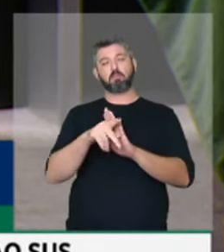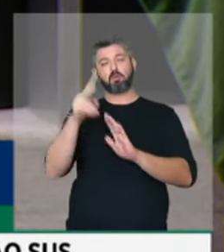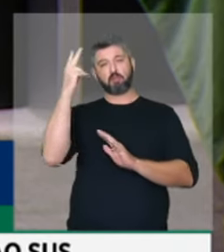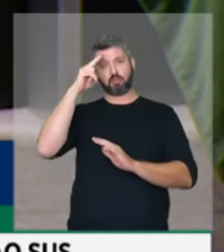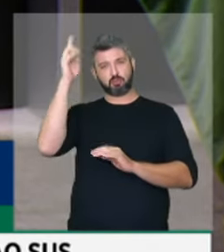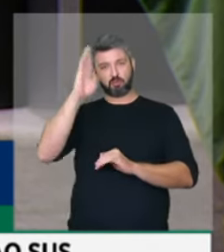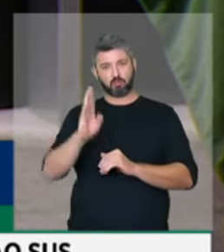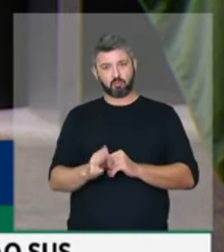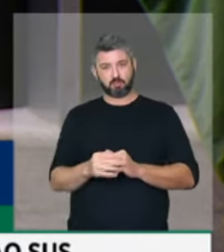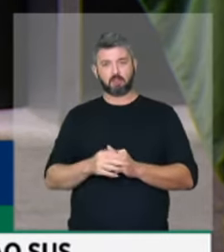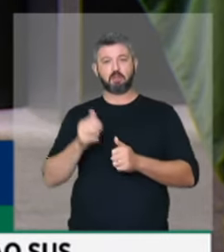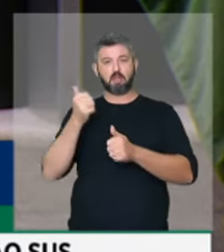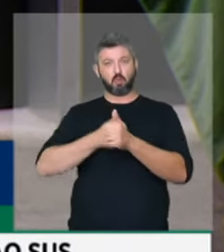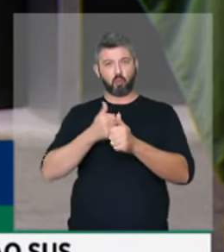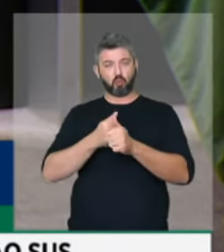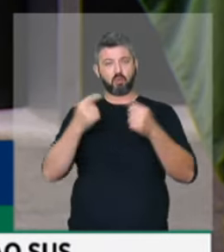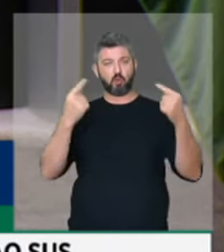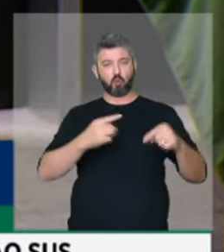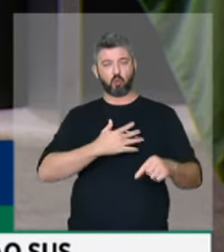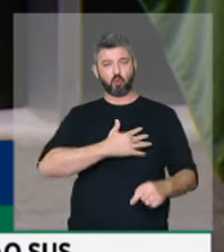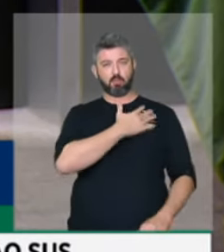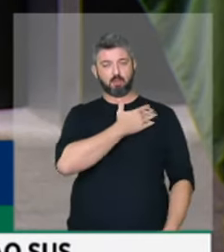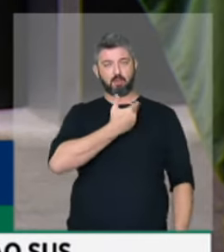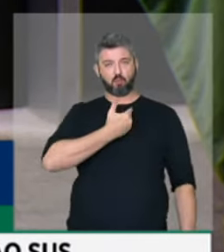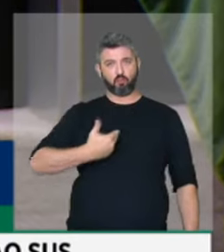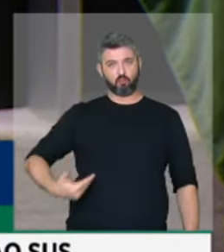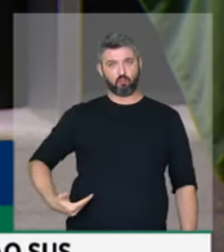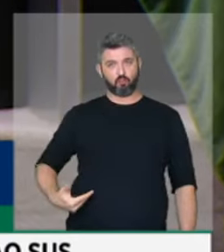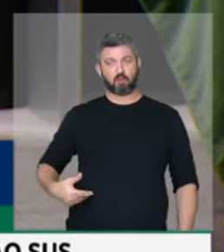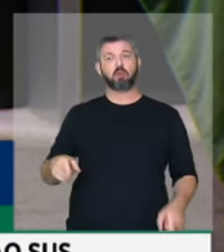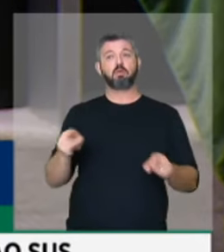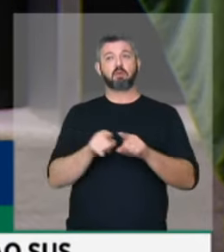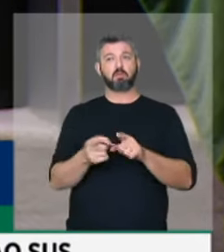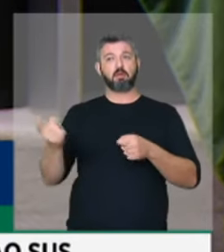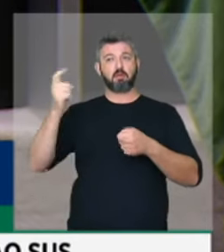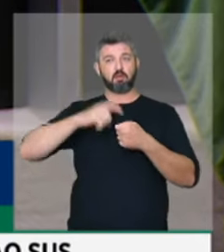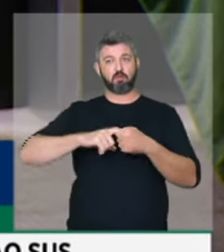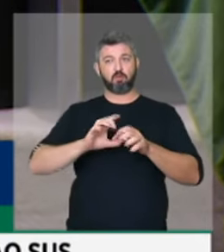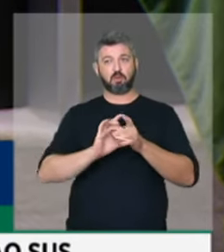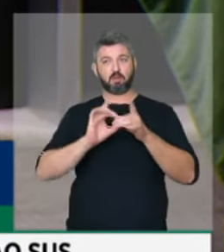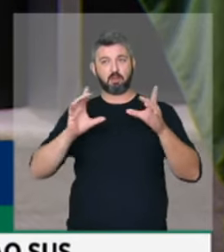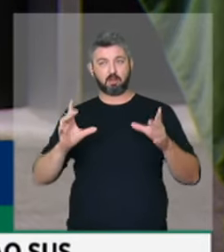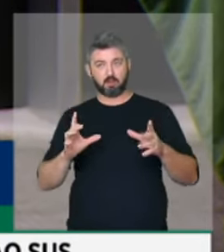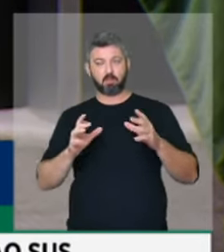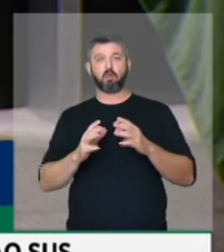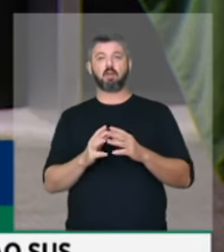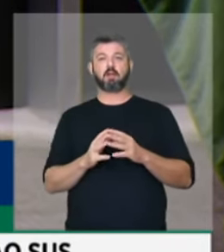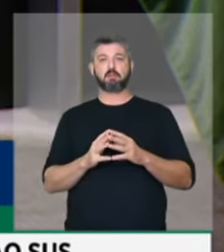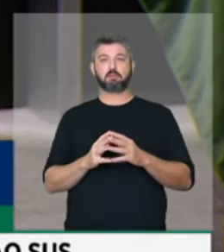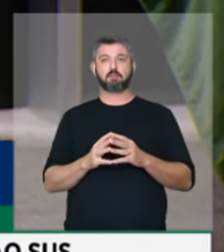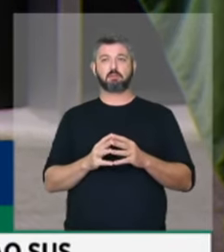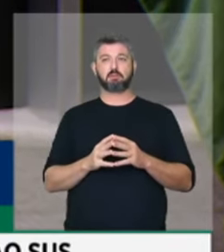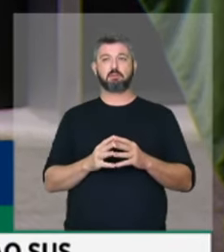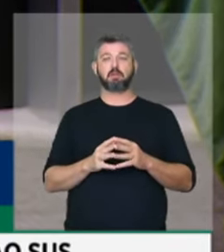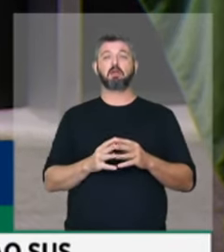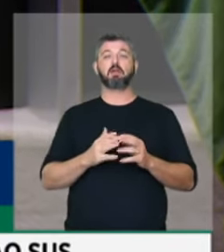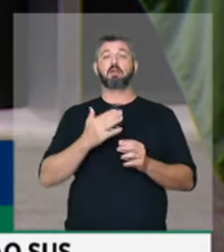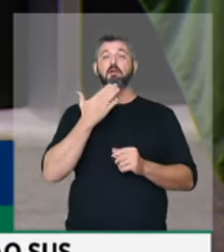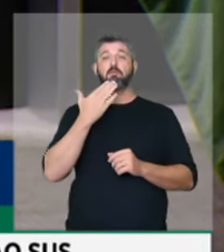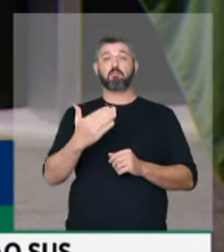DITADURA E NA REDEMOCRATIZAÇÃO, NA CONSTRUÇÃO DE DIREITOS PARA O POVO BRASILEIRO. E É POR ISSO QUE NÓS TEMOS QUE